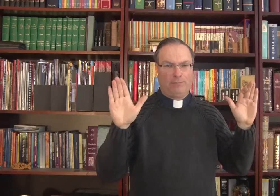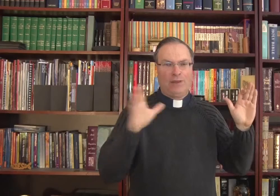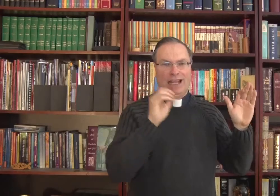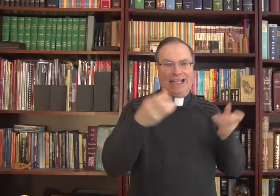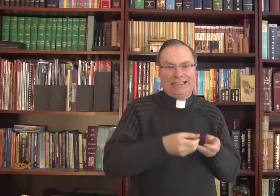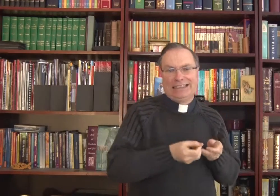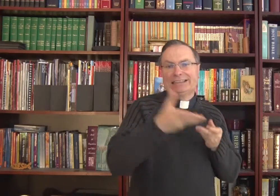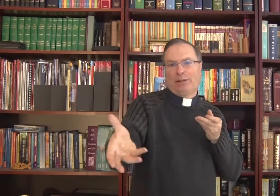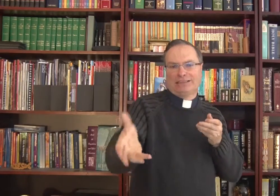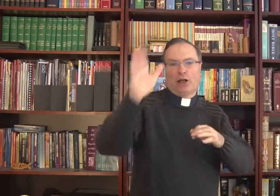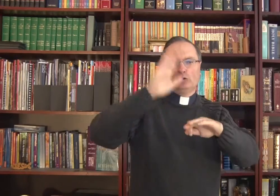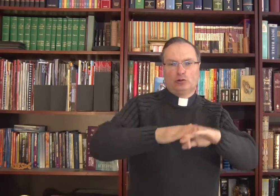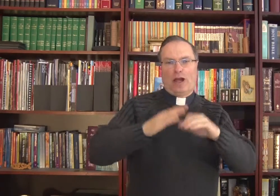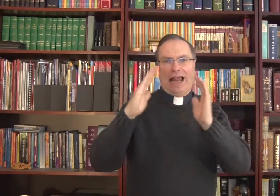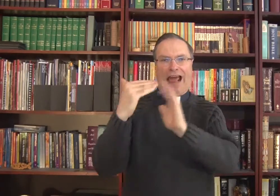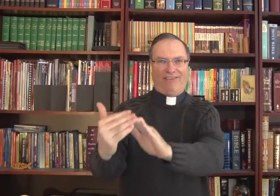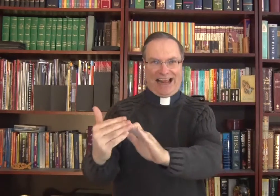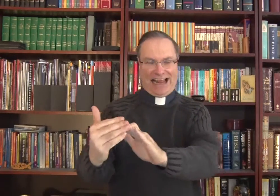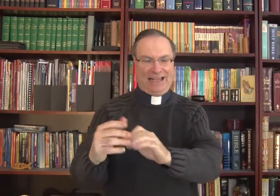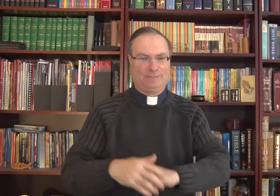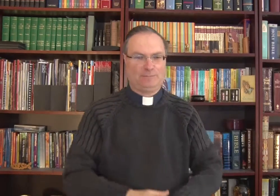et disperse-les sur la ville!»